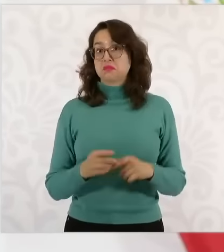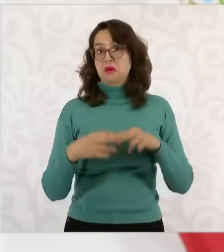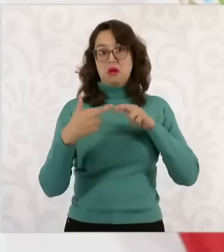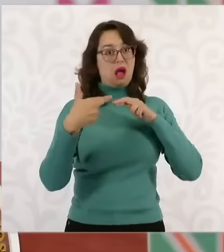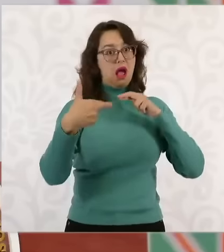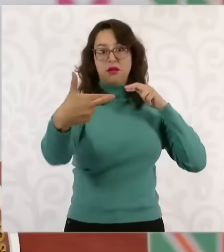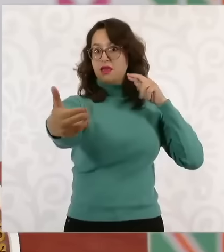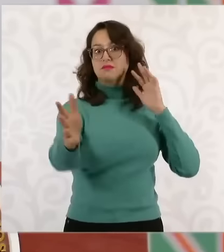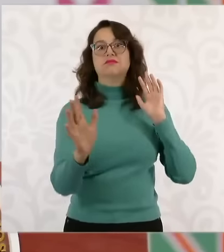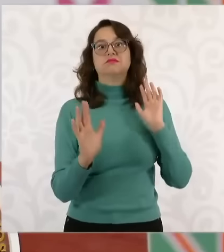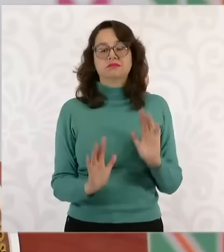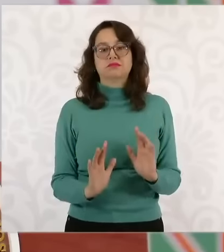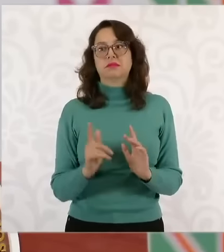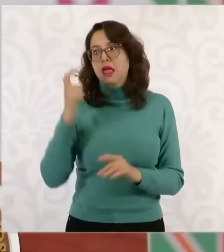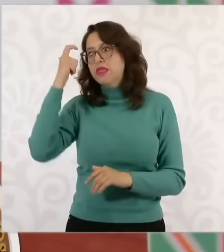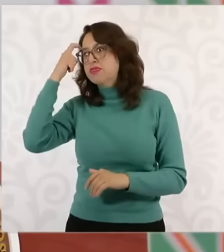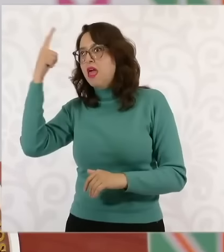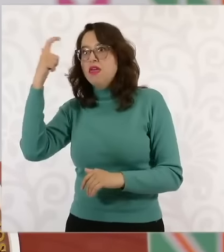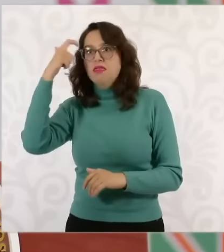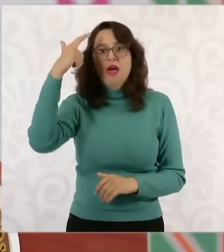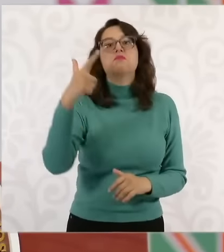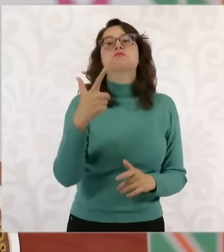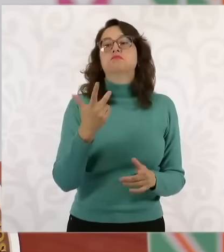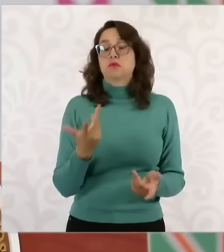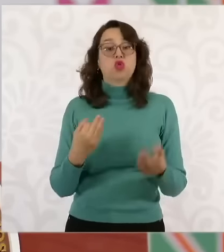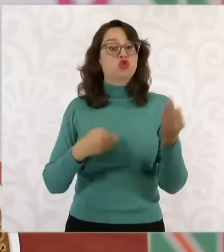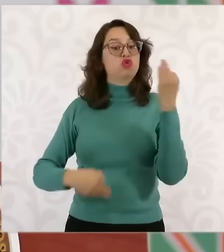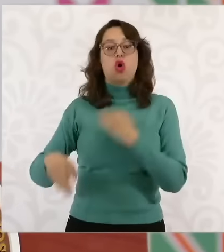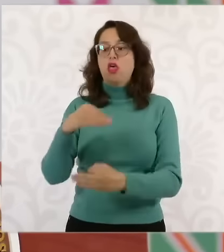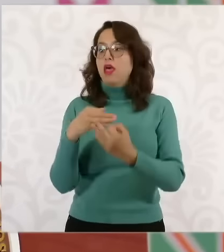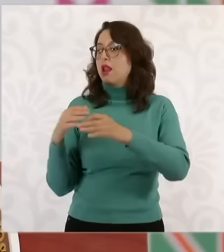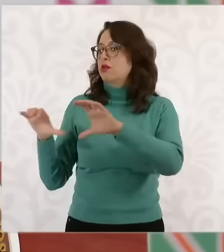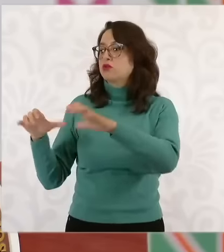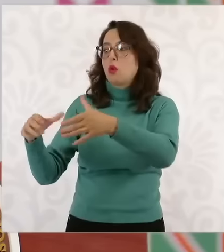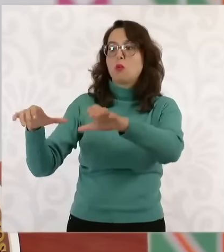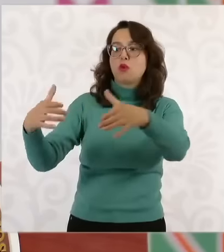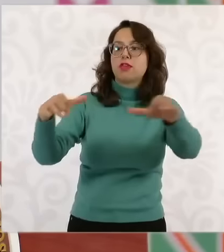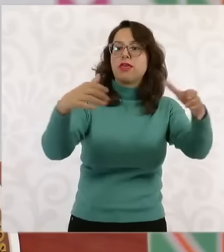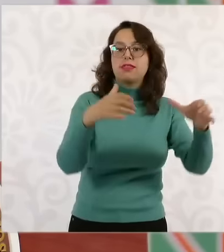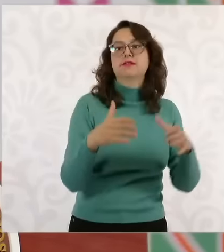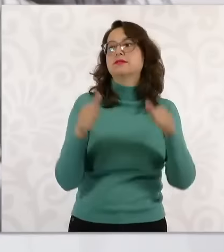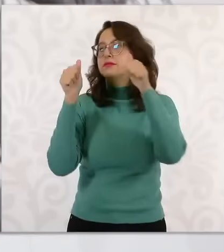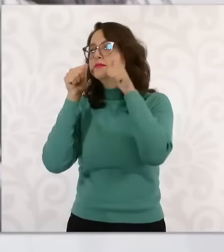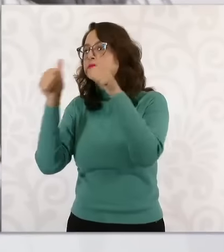hasta ahora están atendidas, pero lo importante pues es abrir todos los caminos para que se pueda